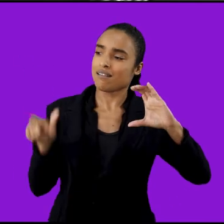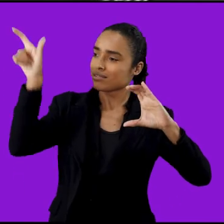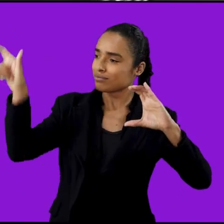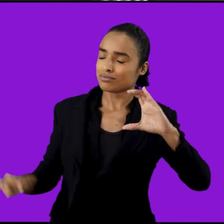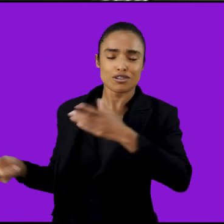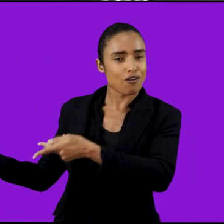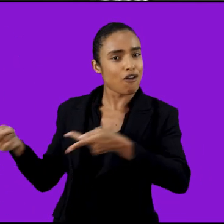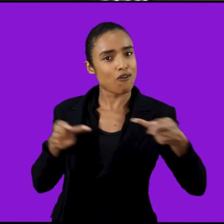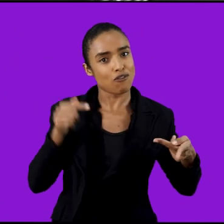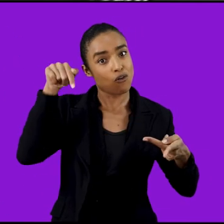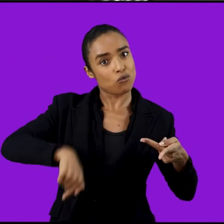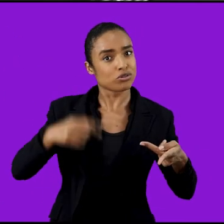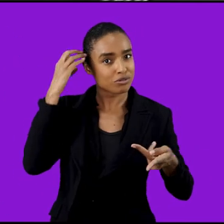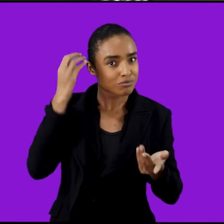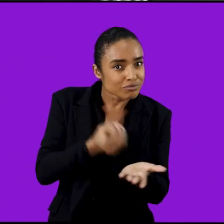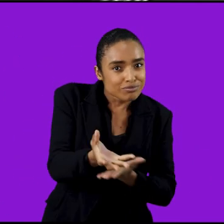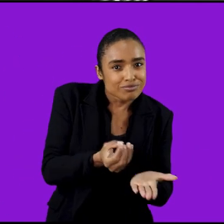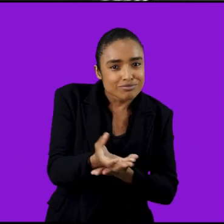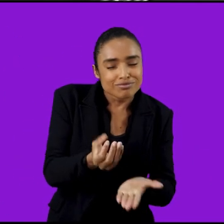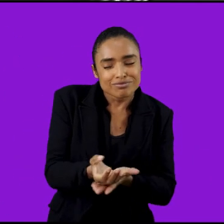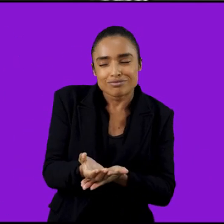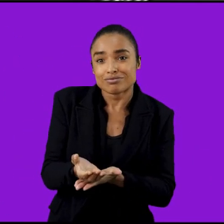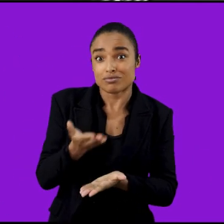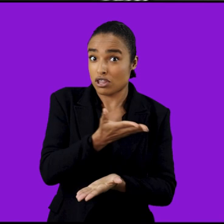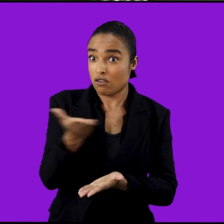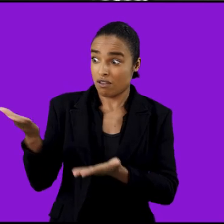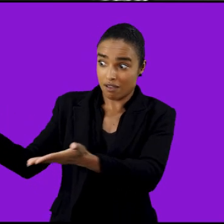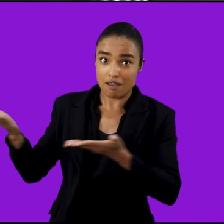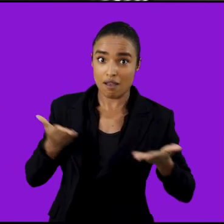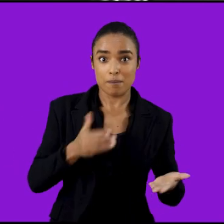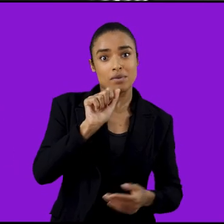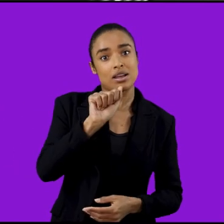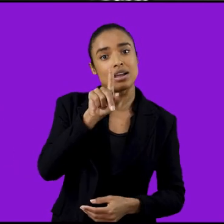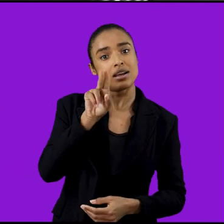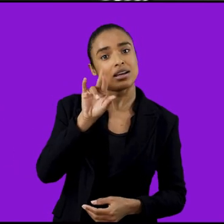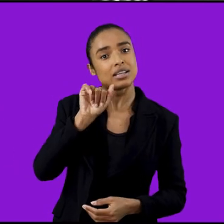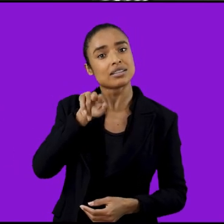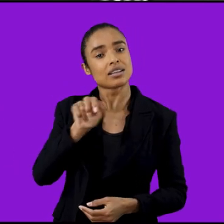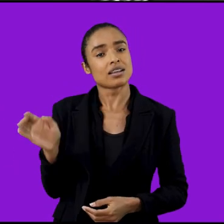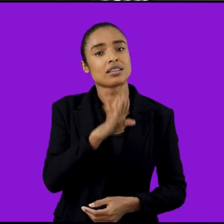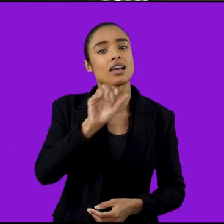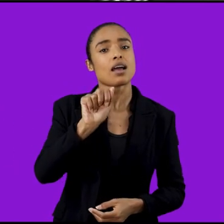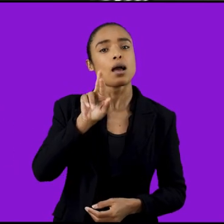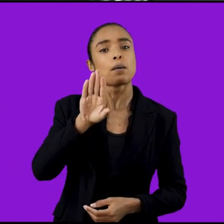convidada de hoje. Senhoras e senhores com vocês Adriana Barbosa, criadora da Feira